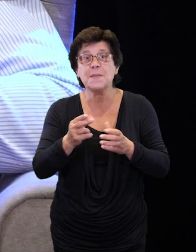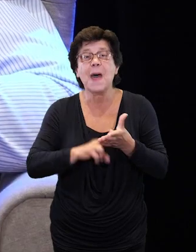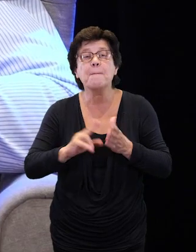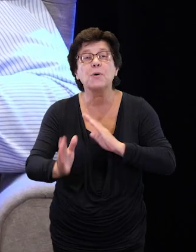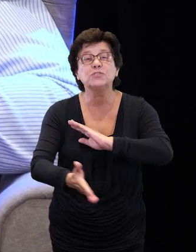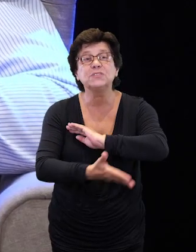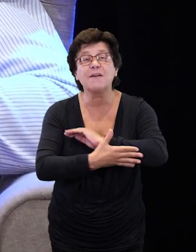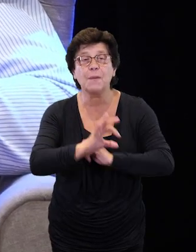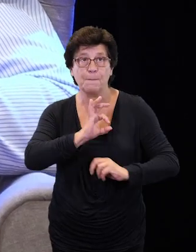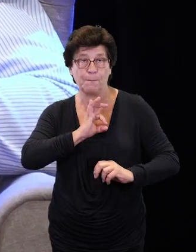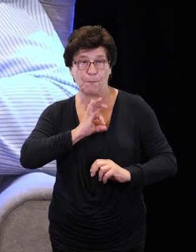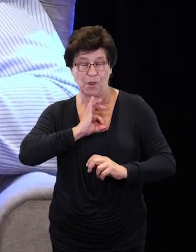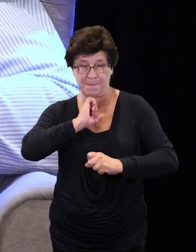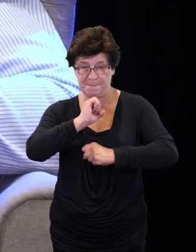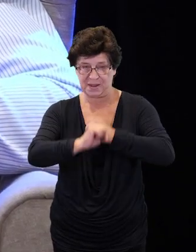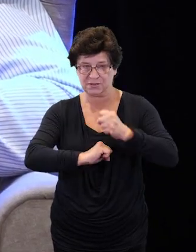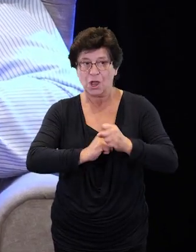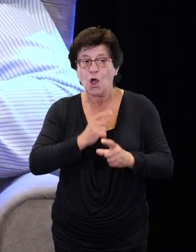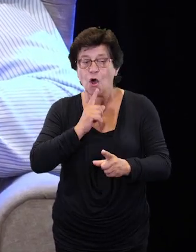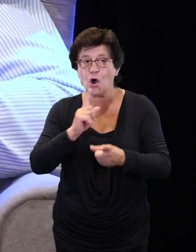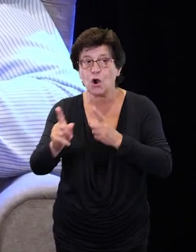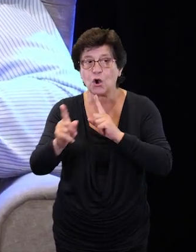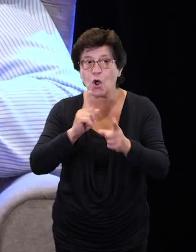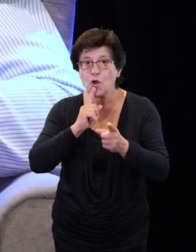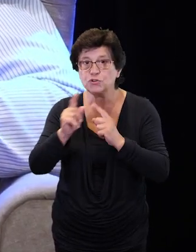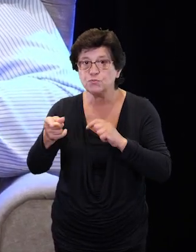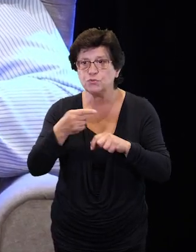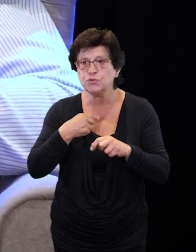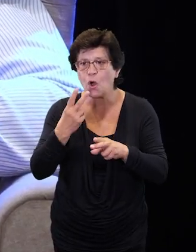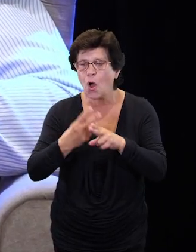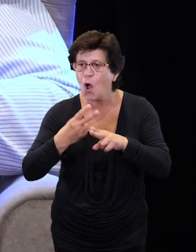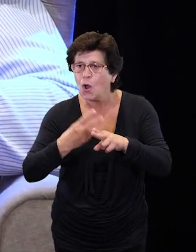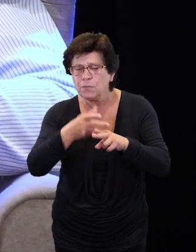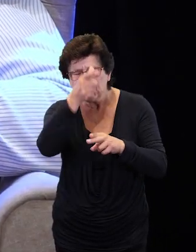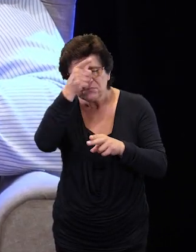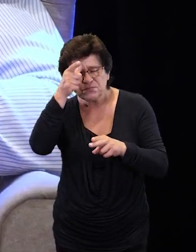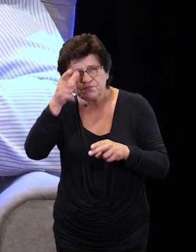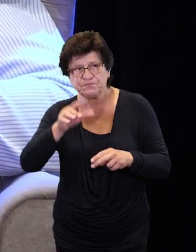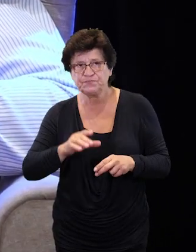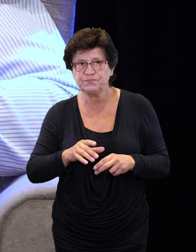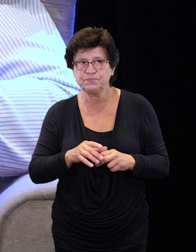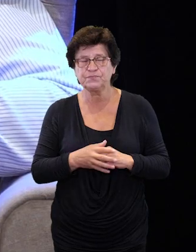i rozmów z pacjentami. Prawie wszystko. Może nie wszystko do końca, ale większość.